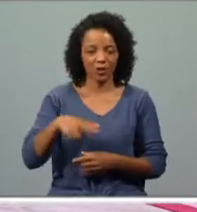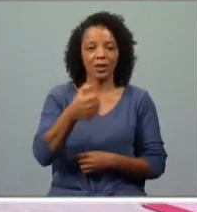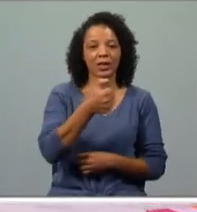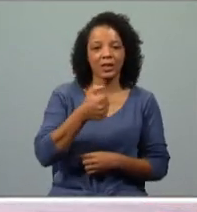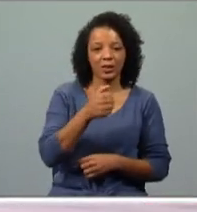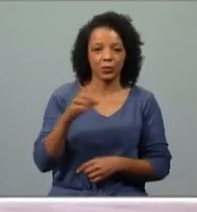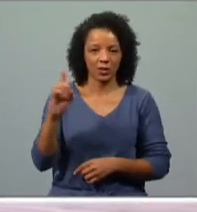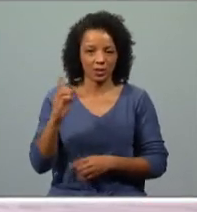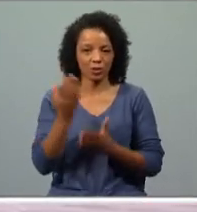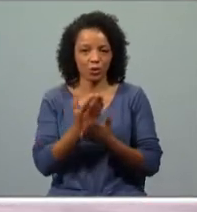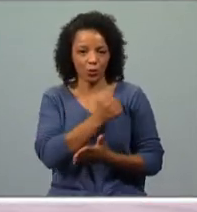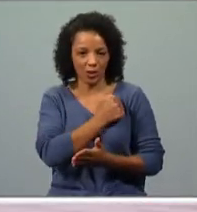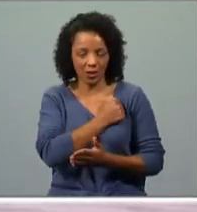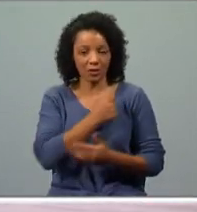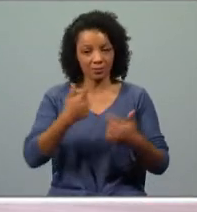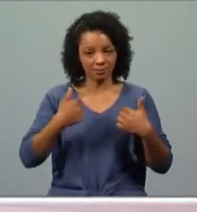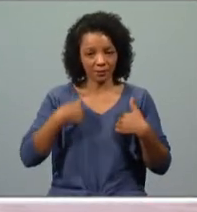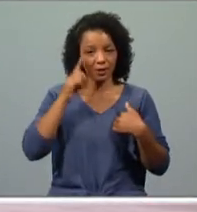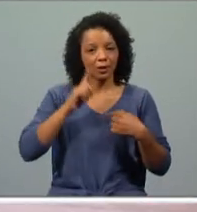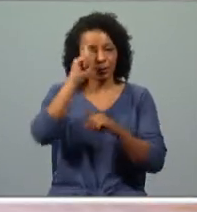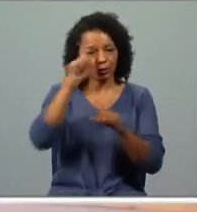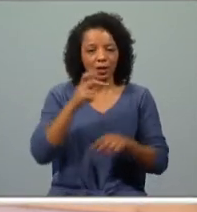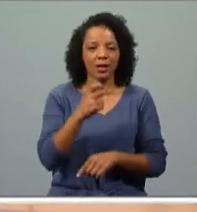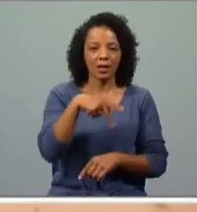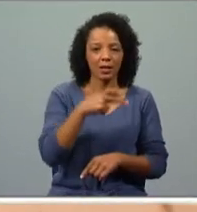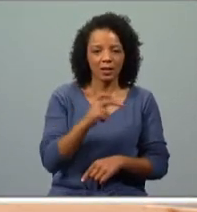6º ano do estudo em casa eu sou professora Ana Patrícia Lima estou aqui 我在家學習的第 6 年安娜·帕特里夏·利馬老師 我來了